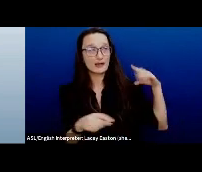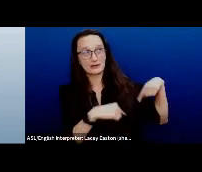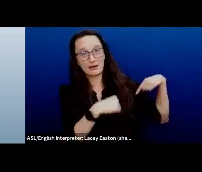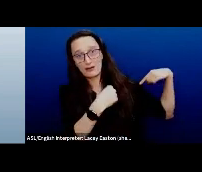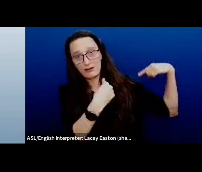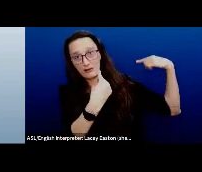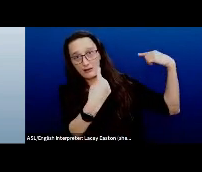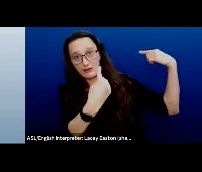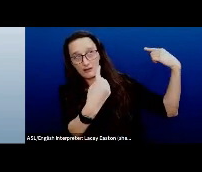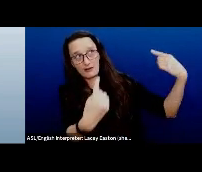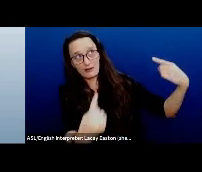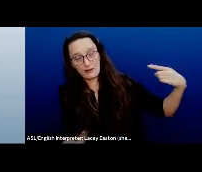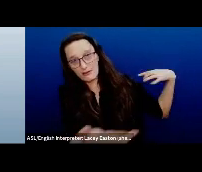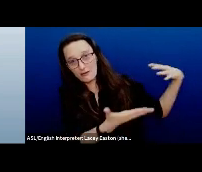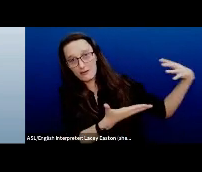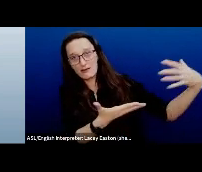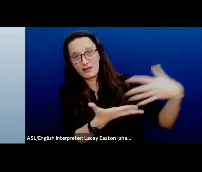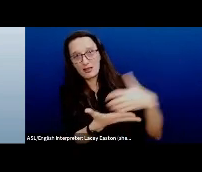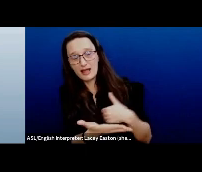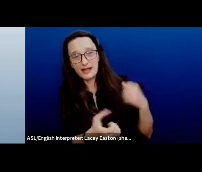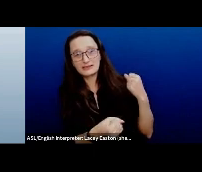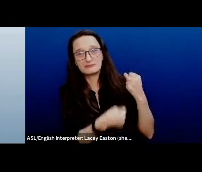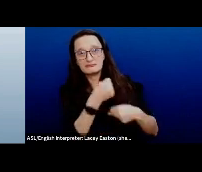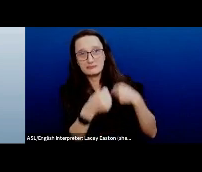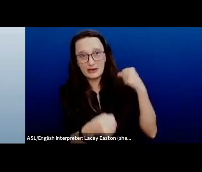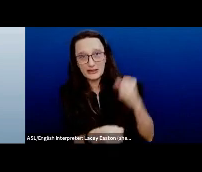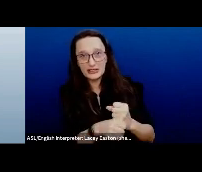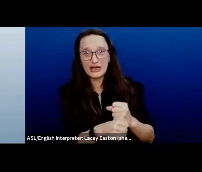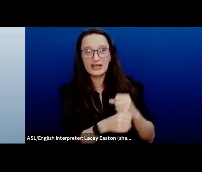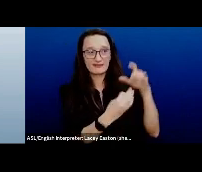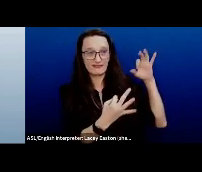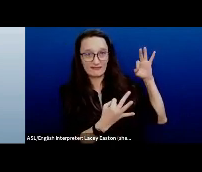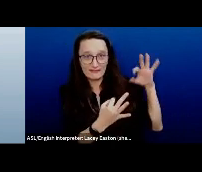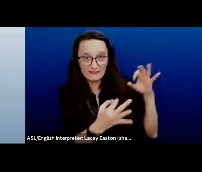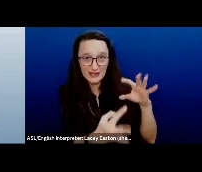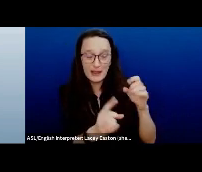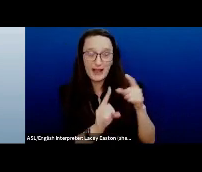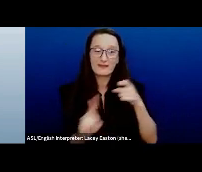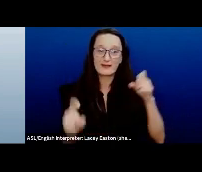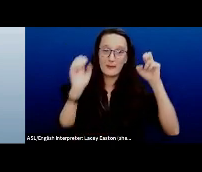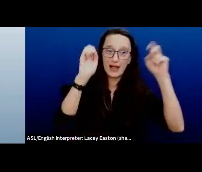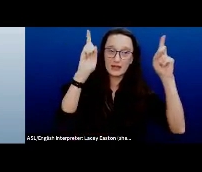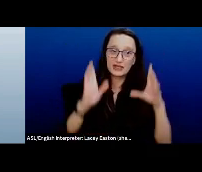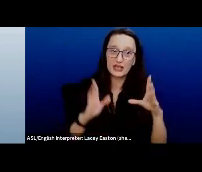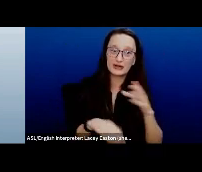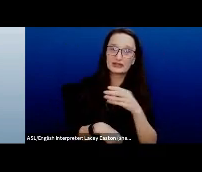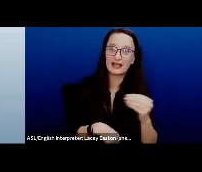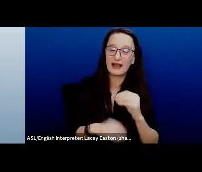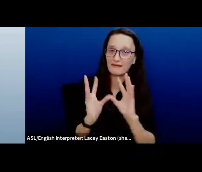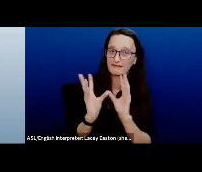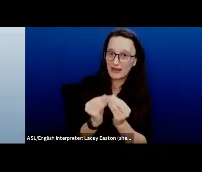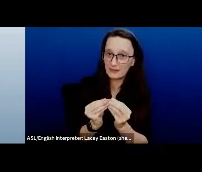y educadores en California y esperamos agregar áreas adicionales destacadas por aquellos